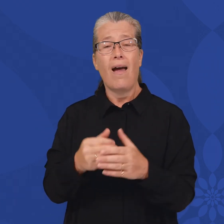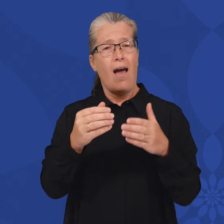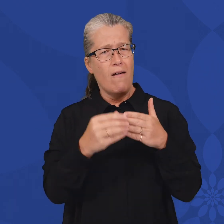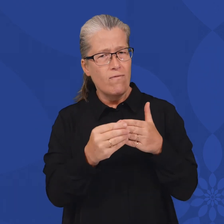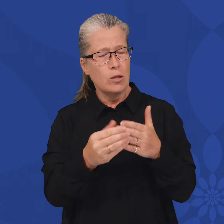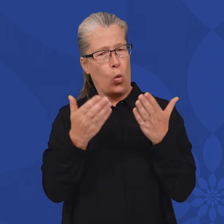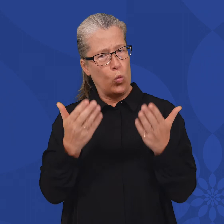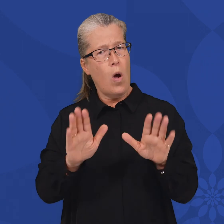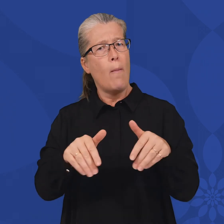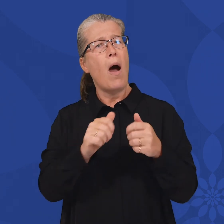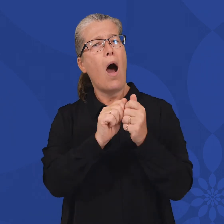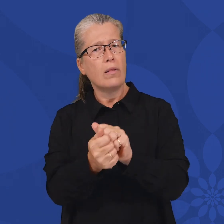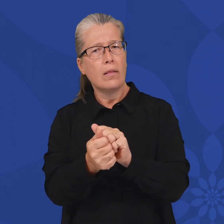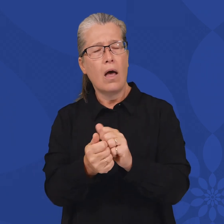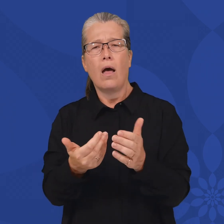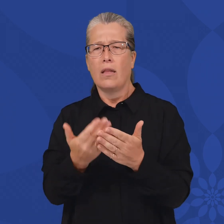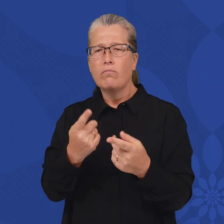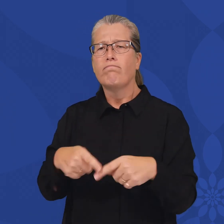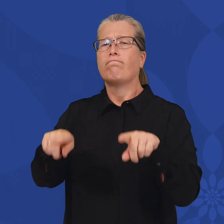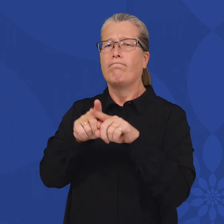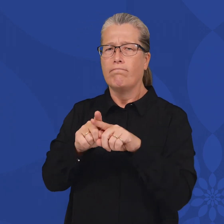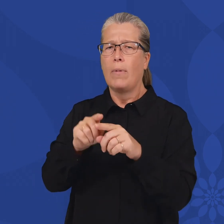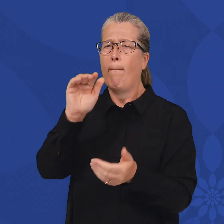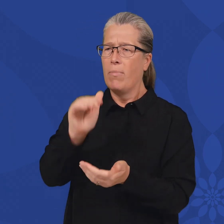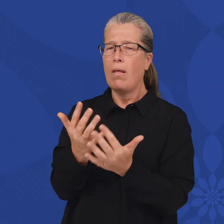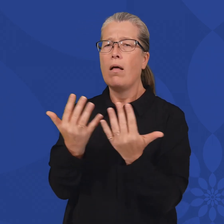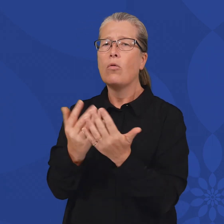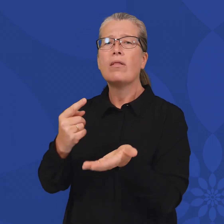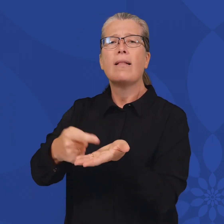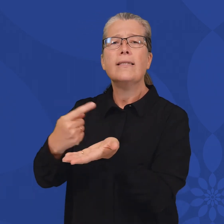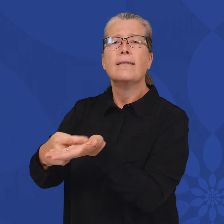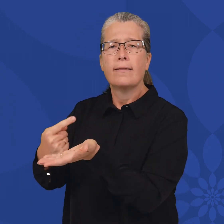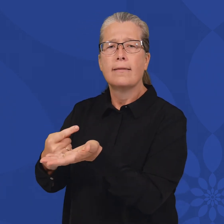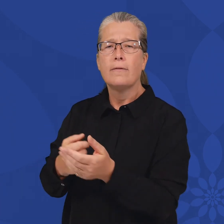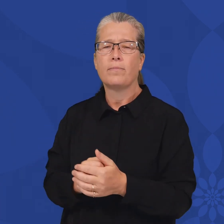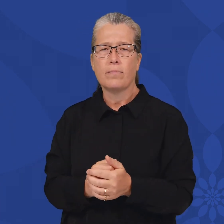Anvisningarna har ändrats och därför tas det nu färre tester.